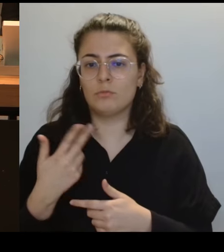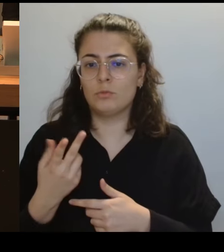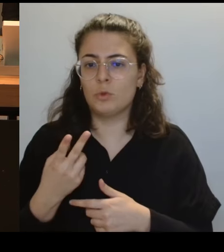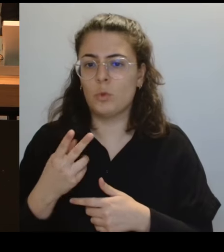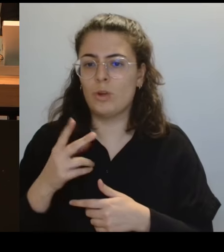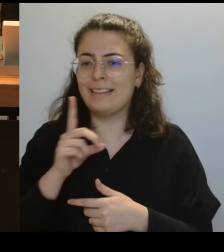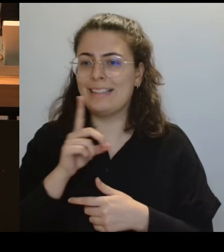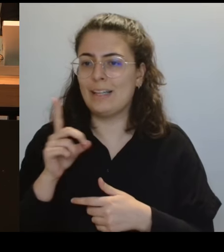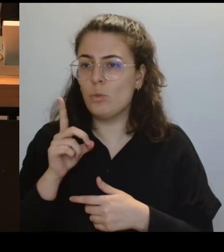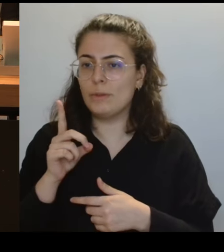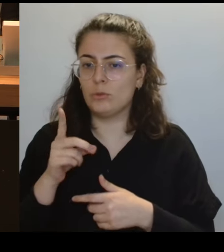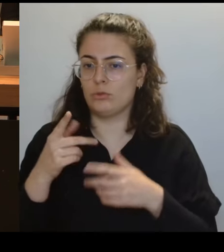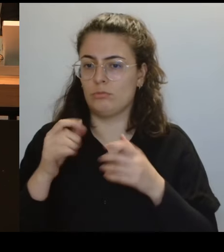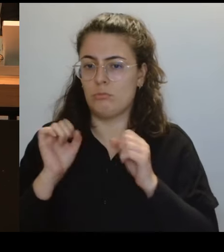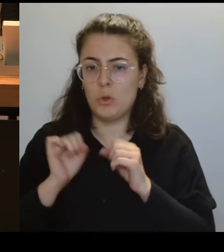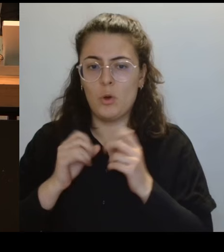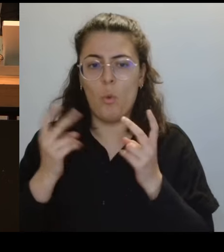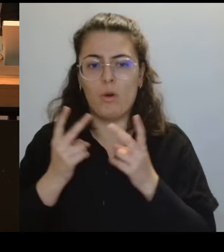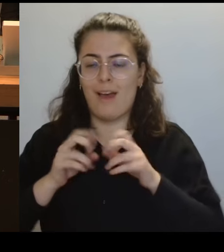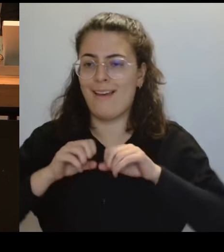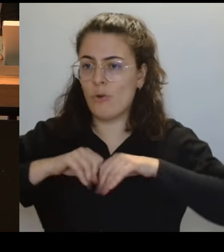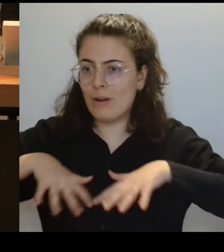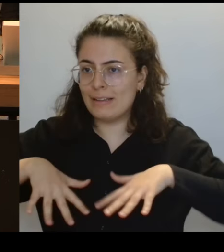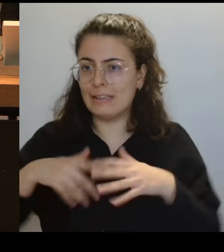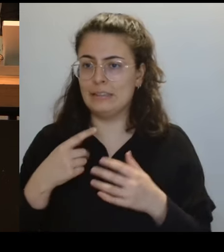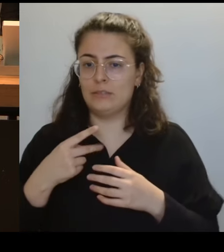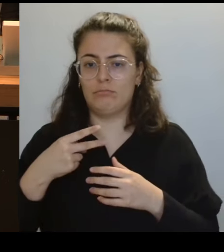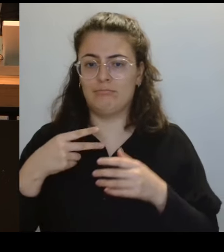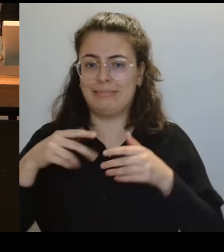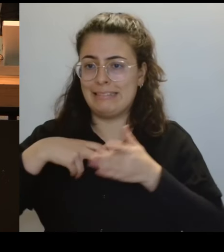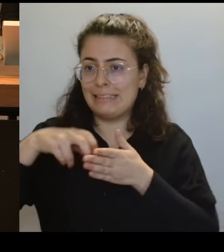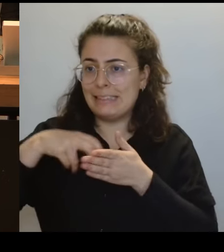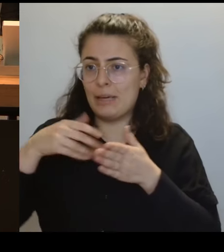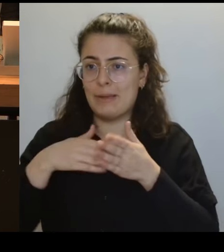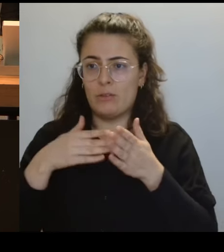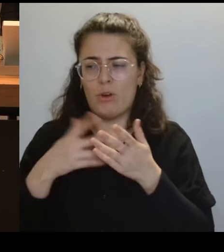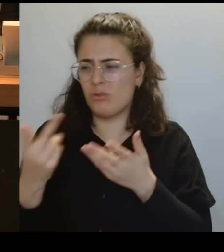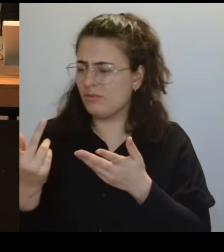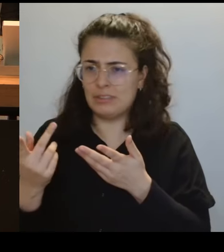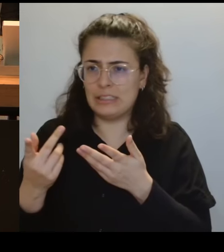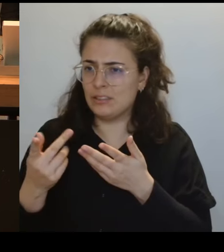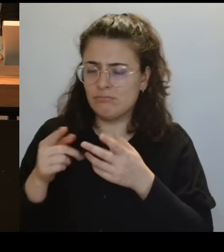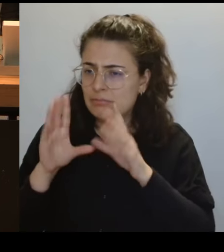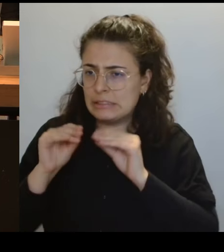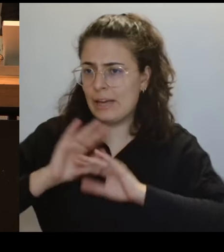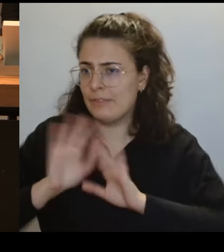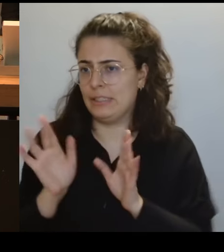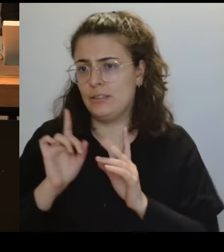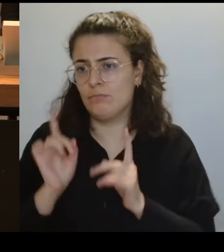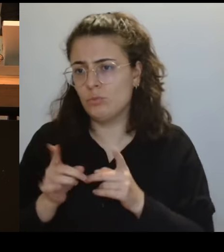der Straße leben ist menschenunwürdig. Wir haben erst in der letzten Sitzung des Ausschusses für Arbeit und